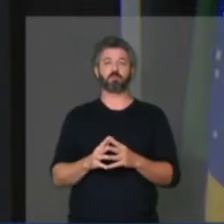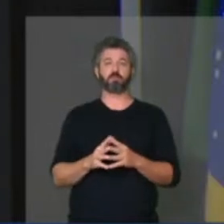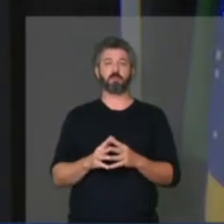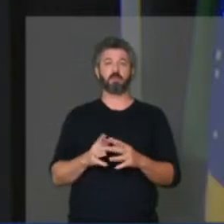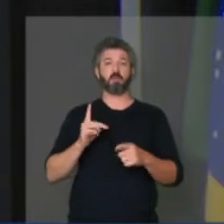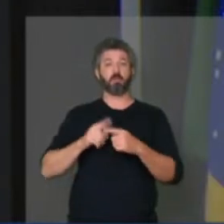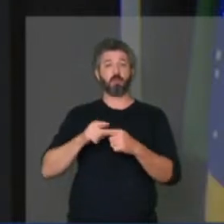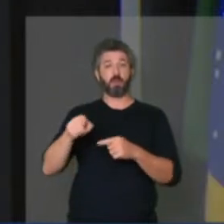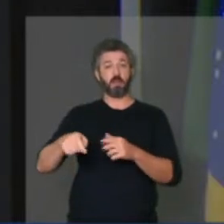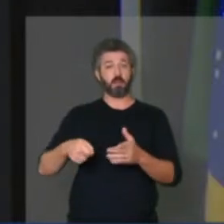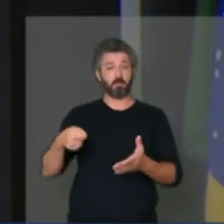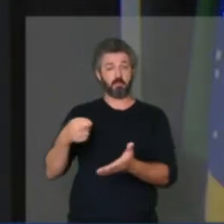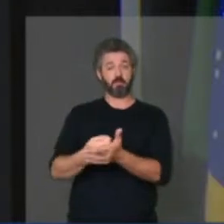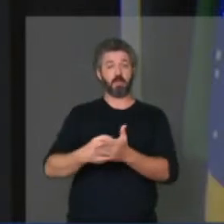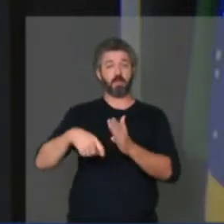QUE... PAGA O SEU TRIBUTO MAS QUE OS MUNICÍPIOS NÃO TÊM